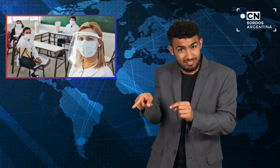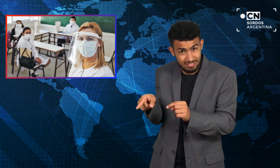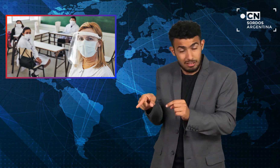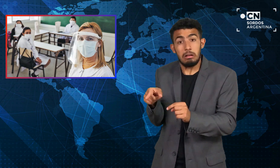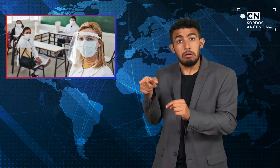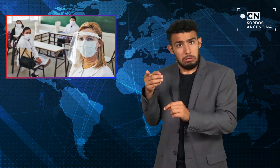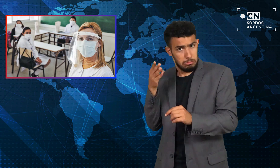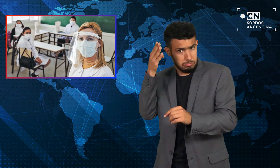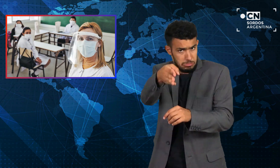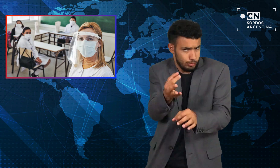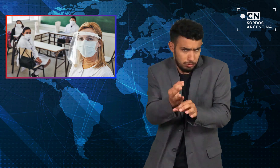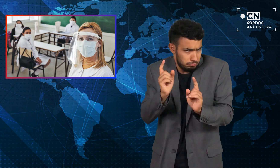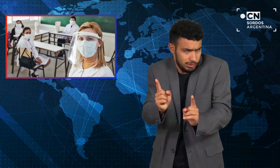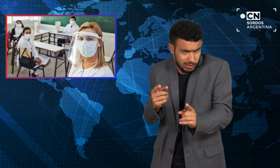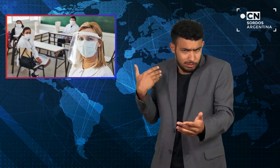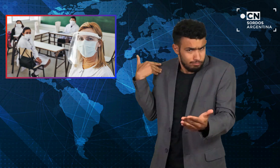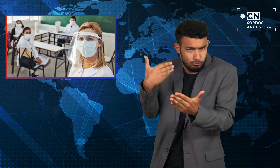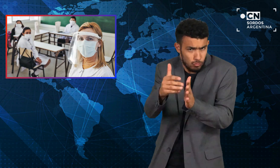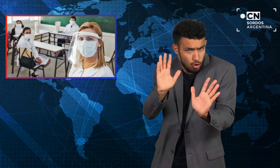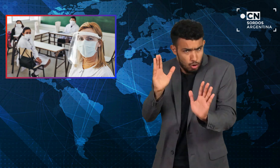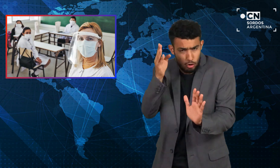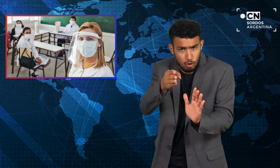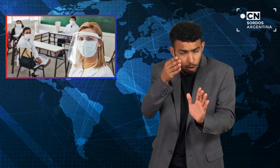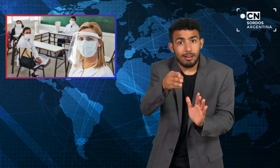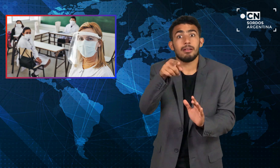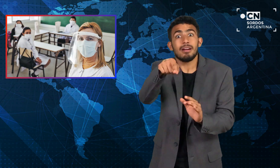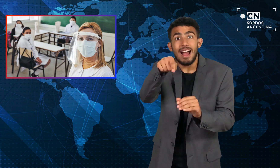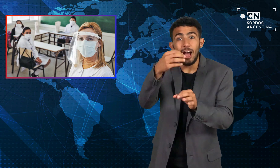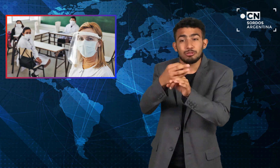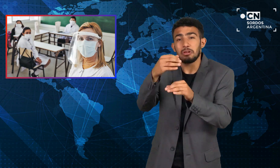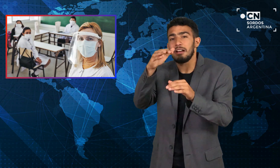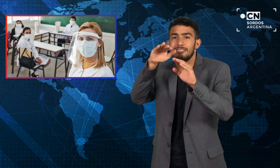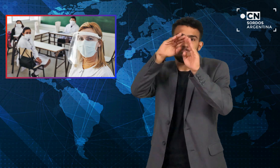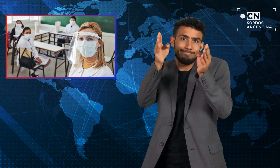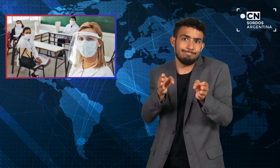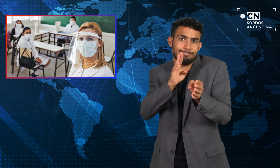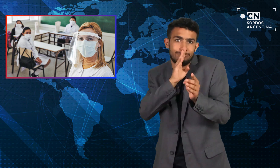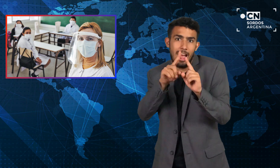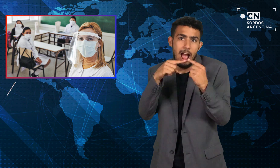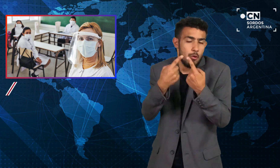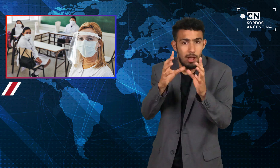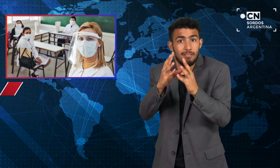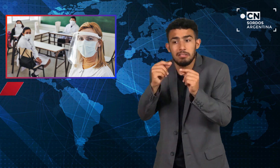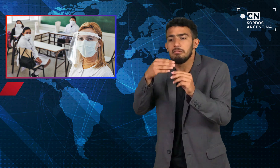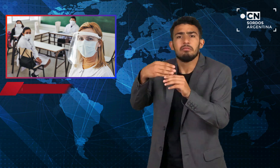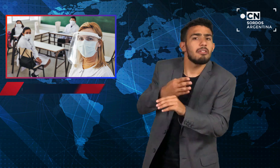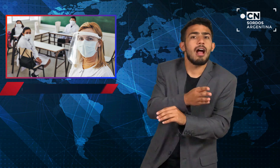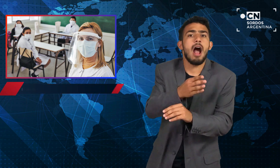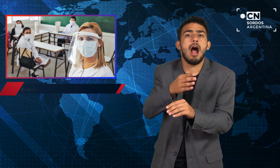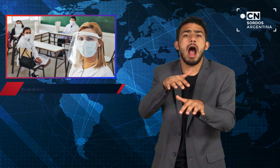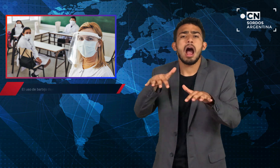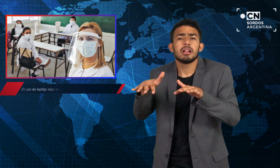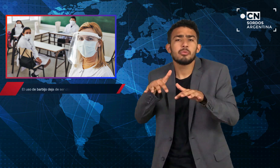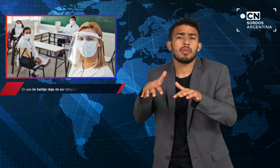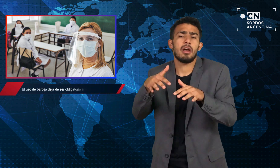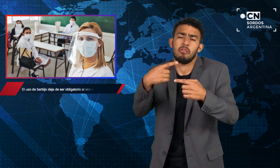públicos y privados ya pueden realizar actividades en espacios abiertos,